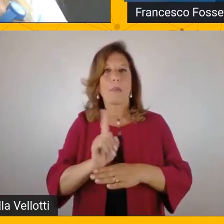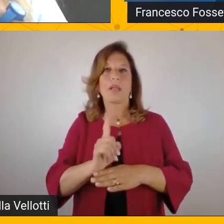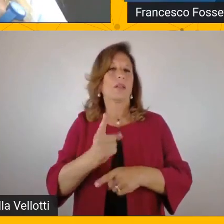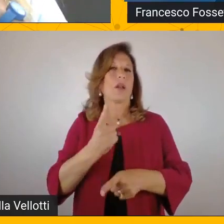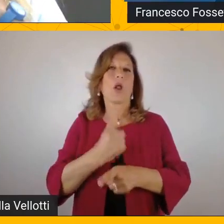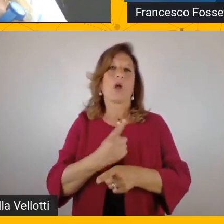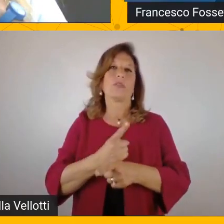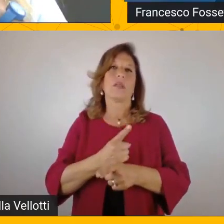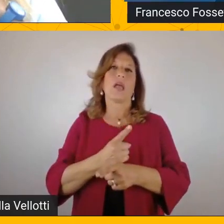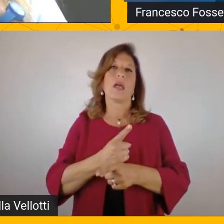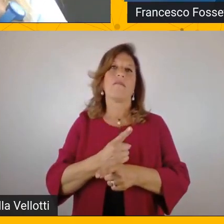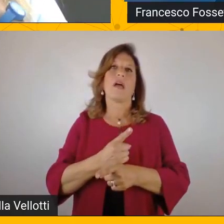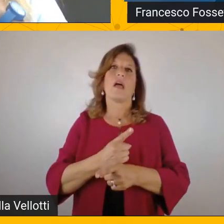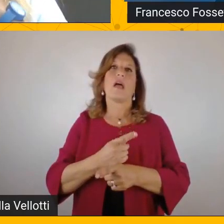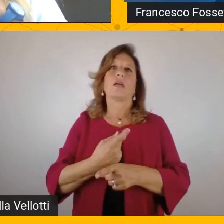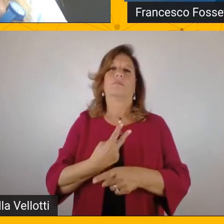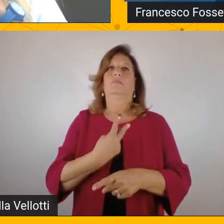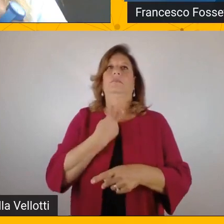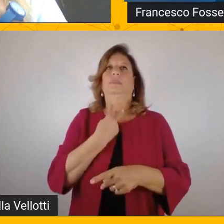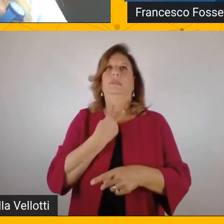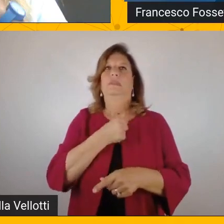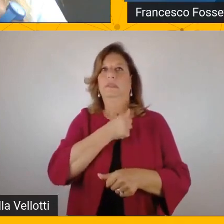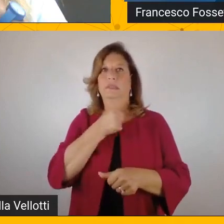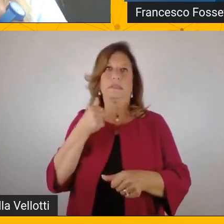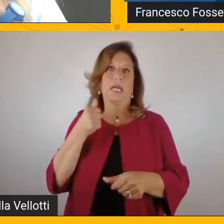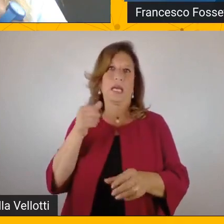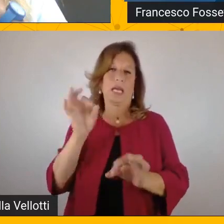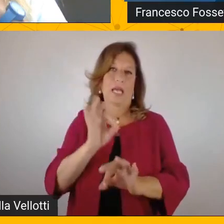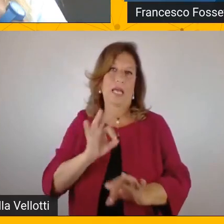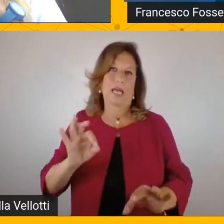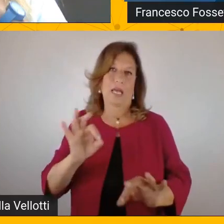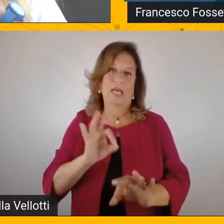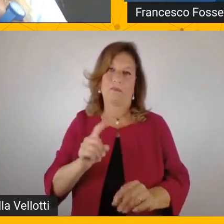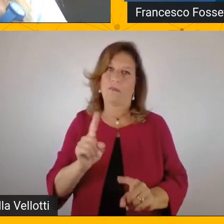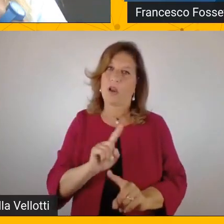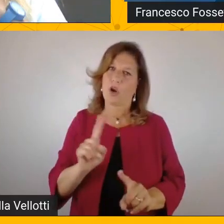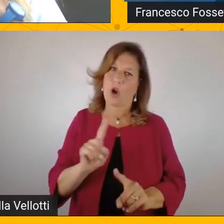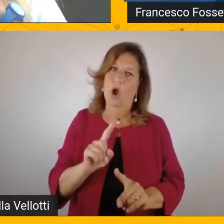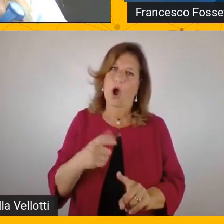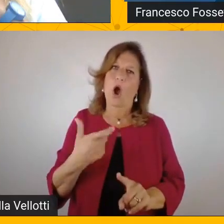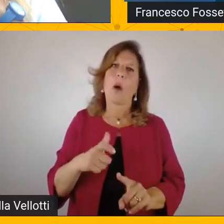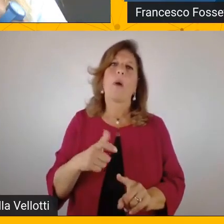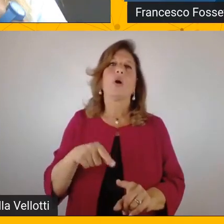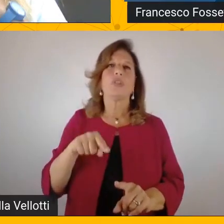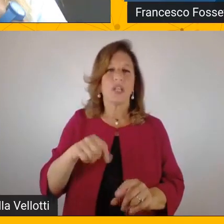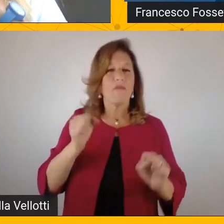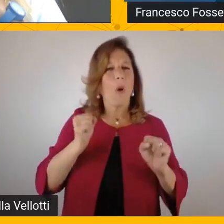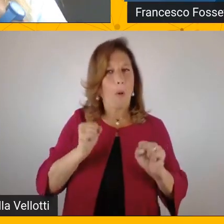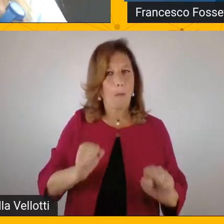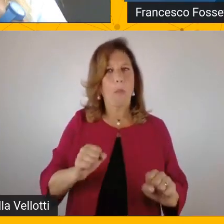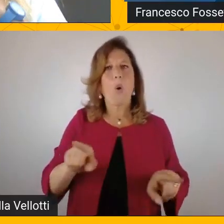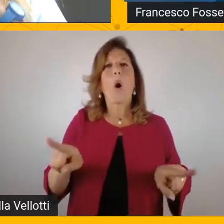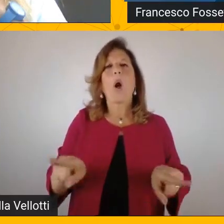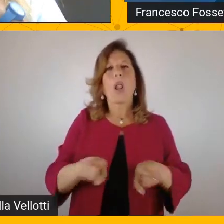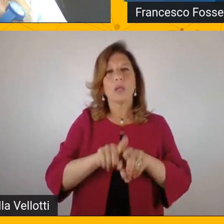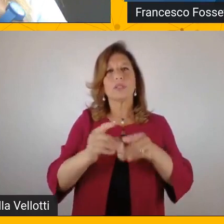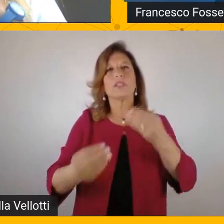diventare una necessità proprio perché eh non preclude niente,